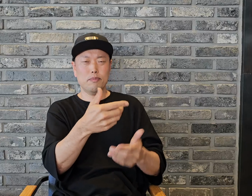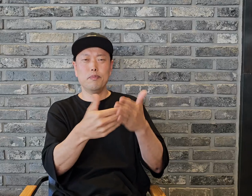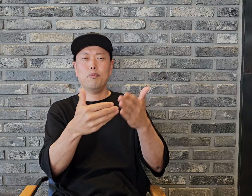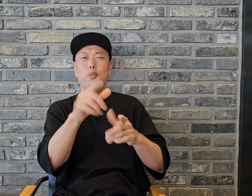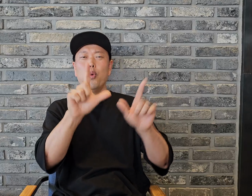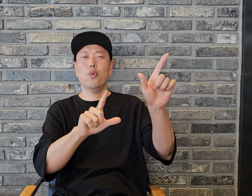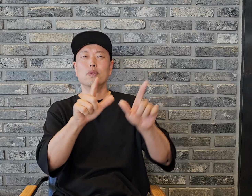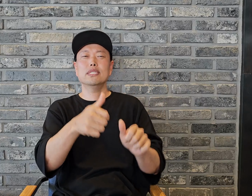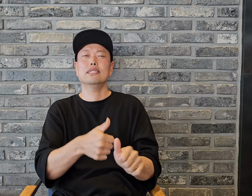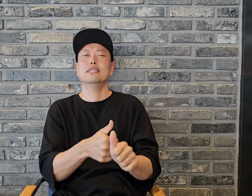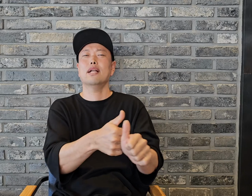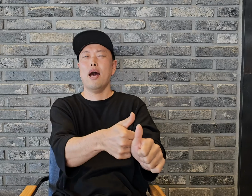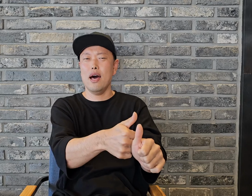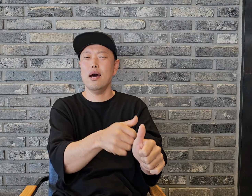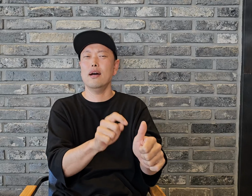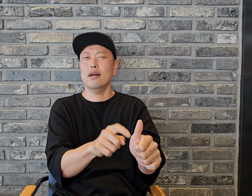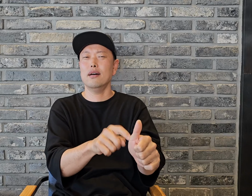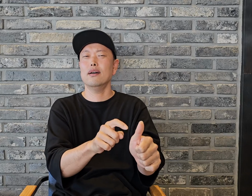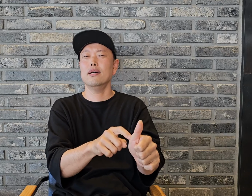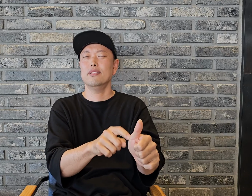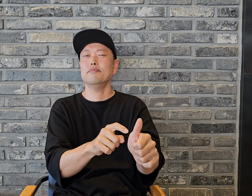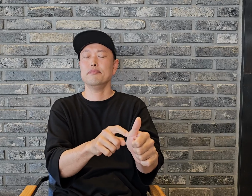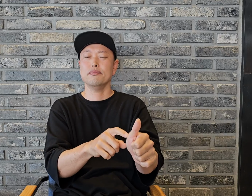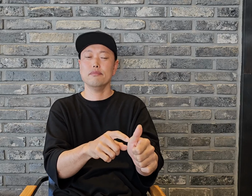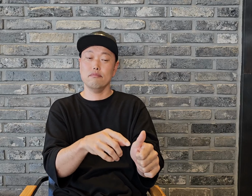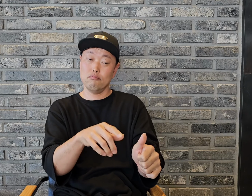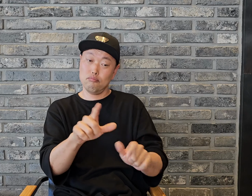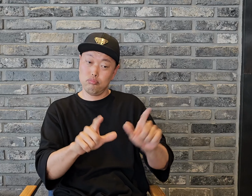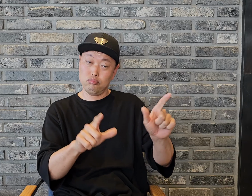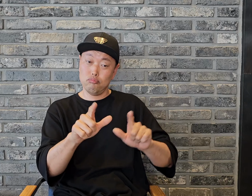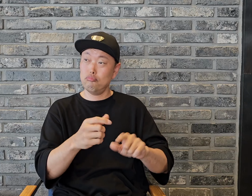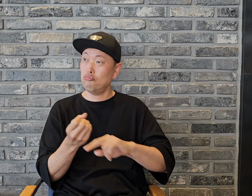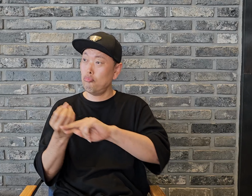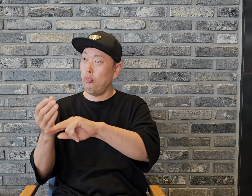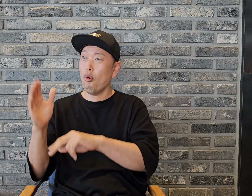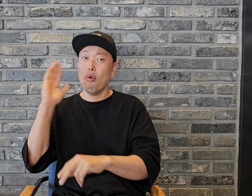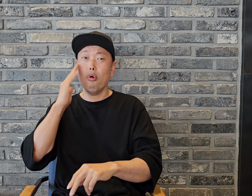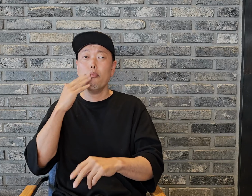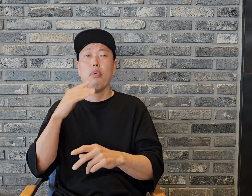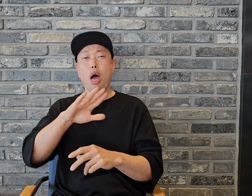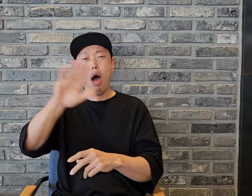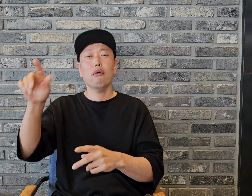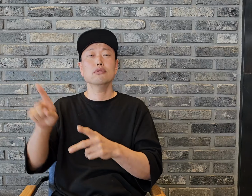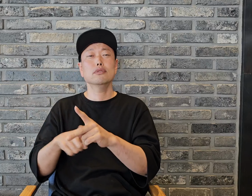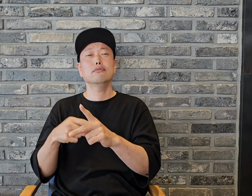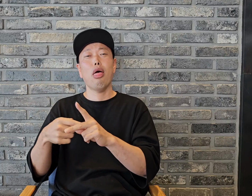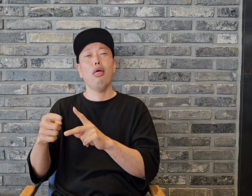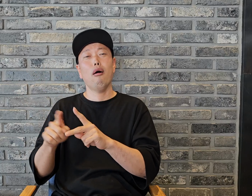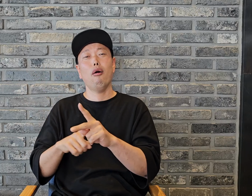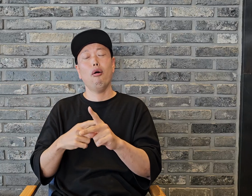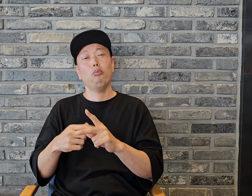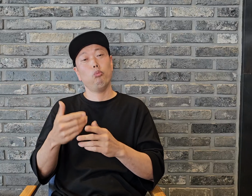실제 모습을 따라가는 거죠 모양을 그대로 전달하니 농인분들께서 제가 하는 내용을